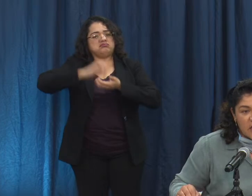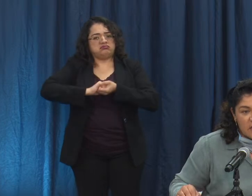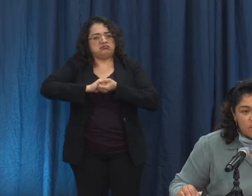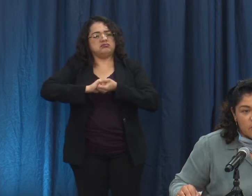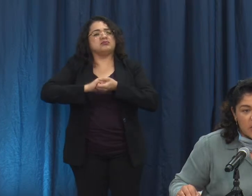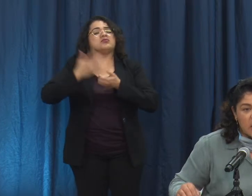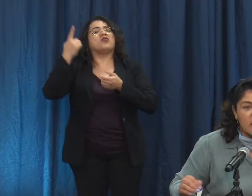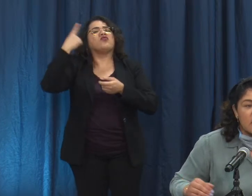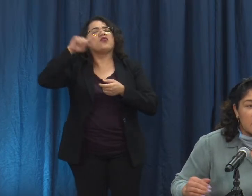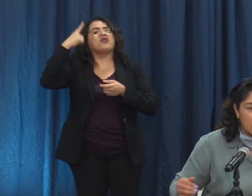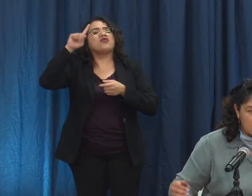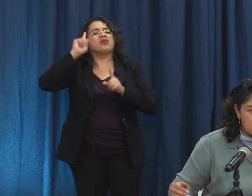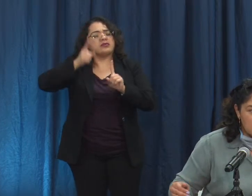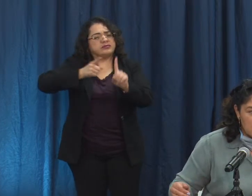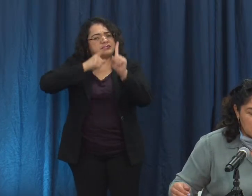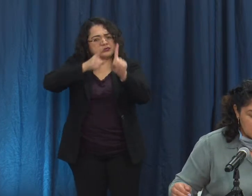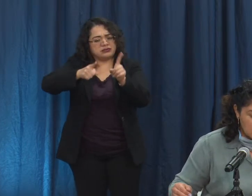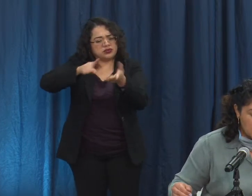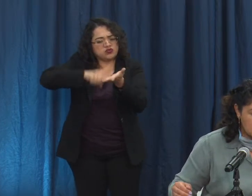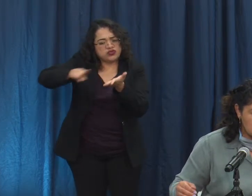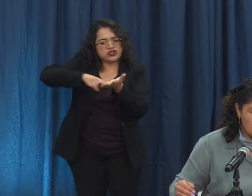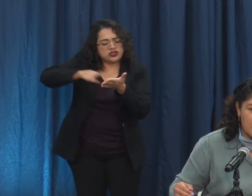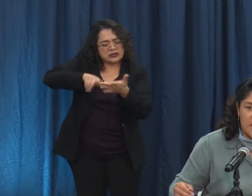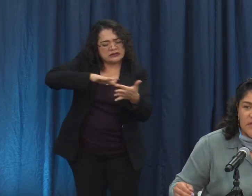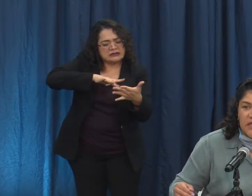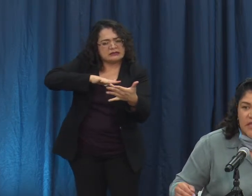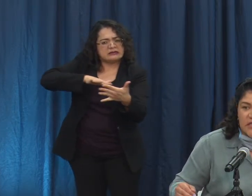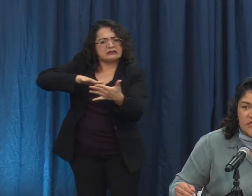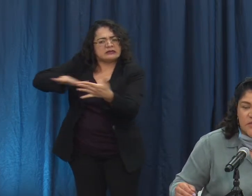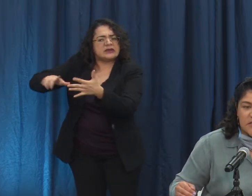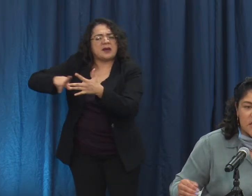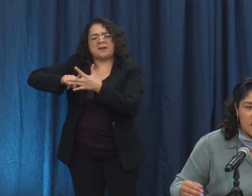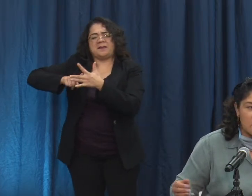california en estas primera Zetas Paso solamente es más que nada